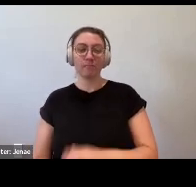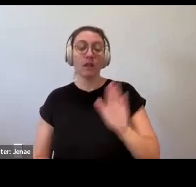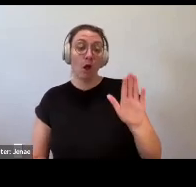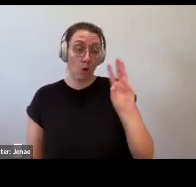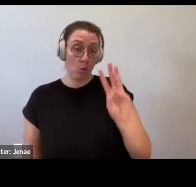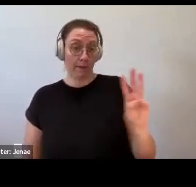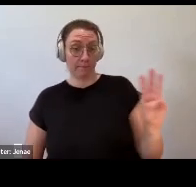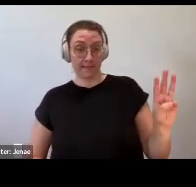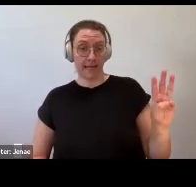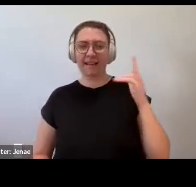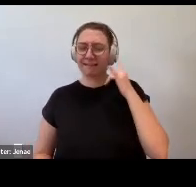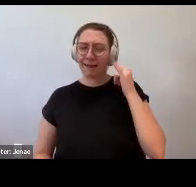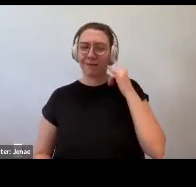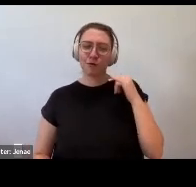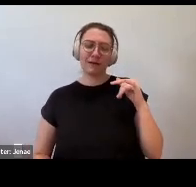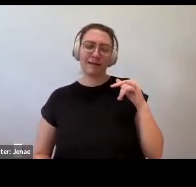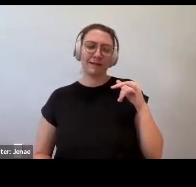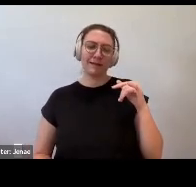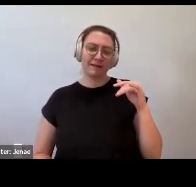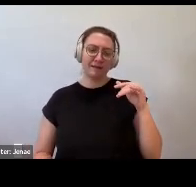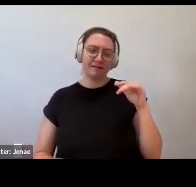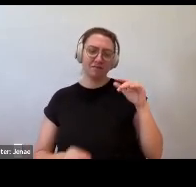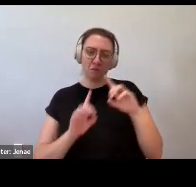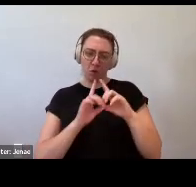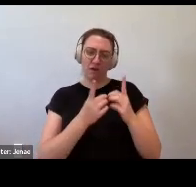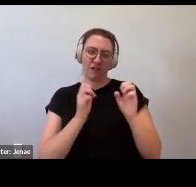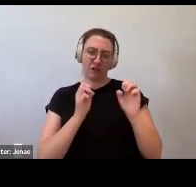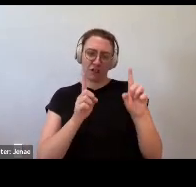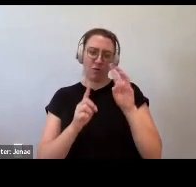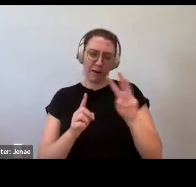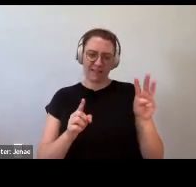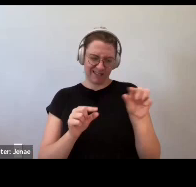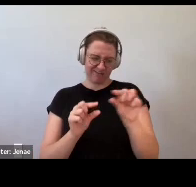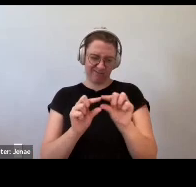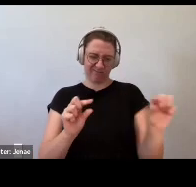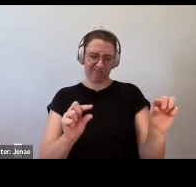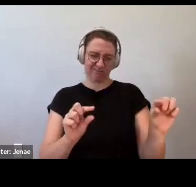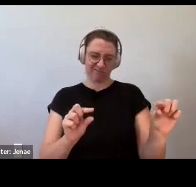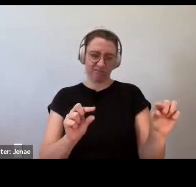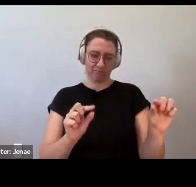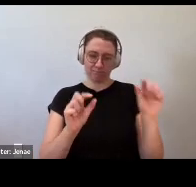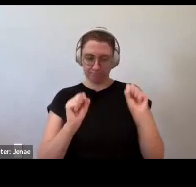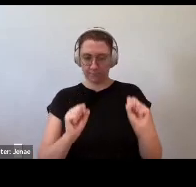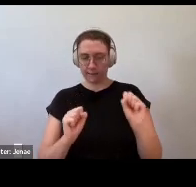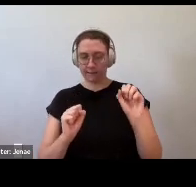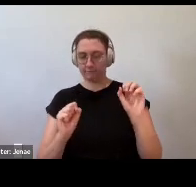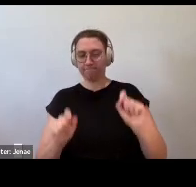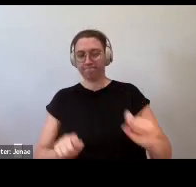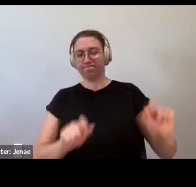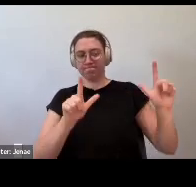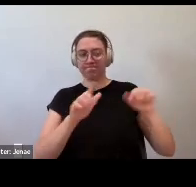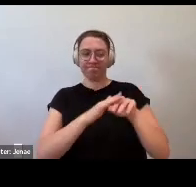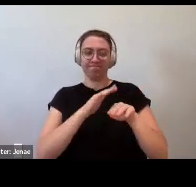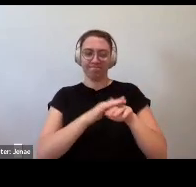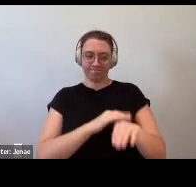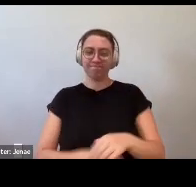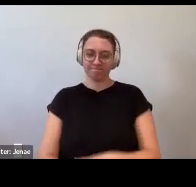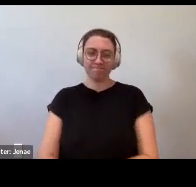ofrecen programas educativos intensivos, apoyos y servicios integrales.